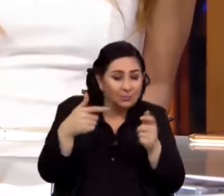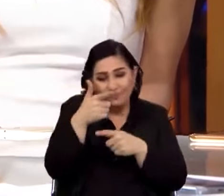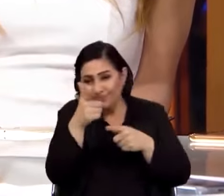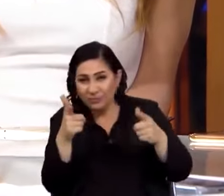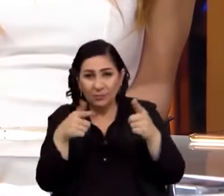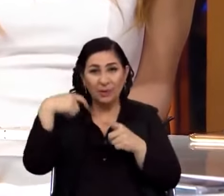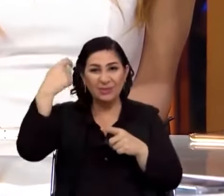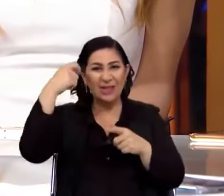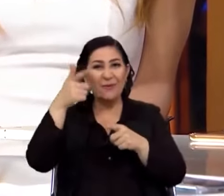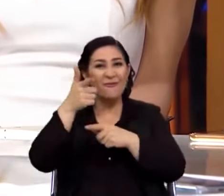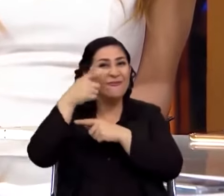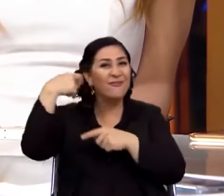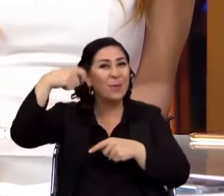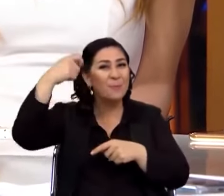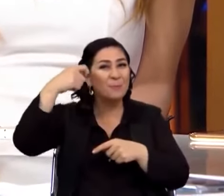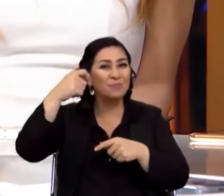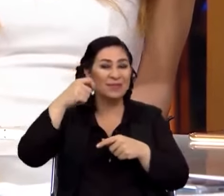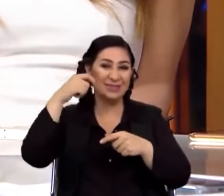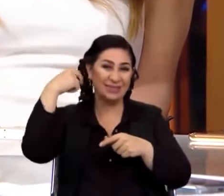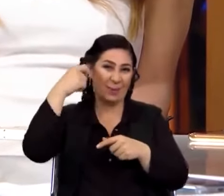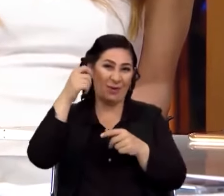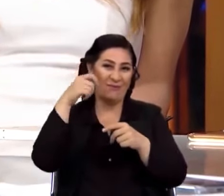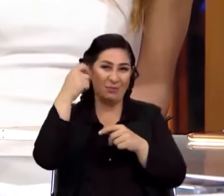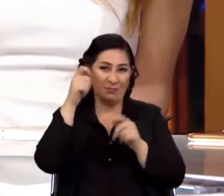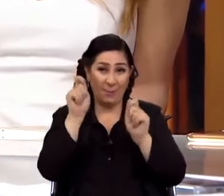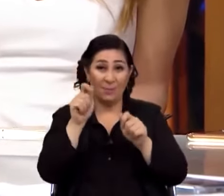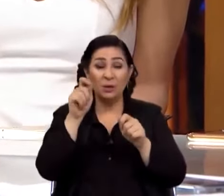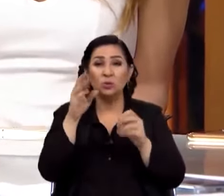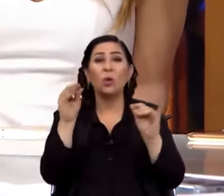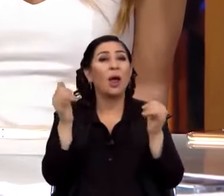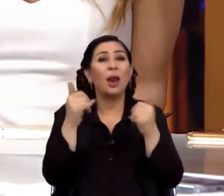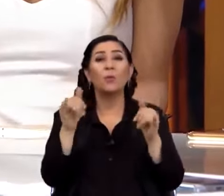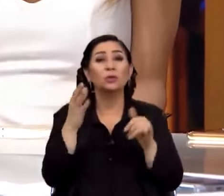çekmenin öyle bir sette çok falan eğlenmiyor yani eee çok ciddi mesai